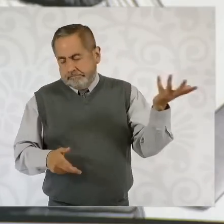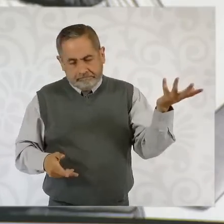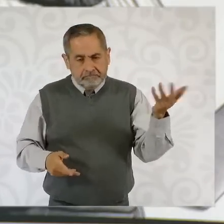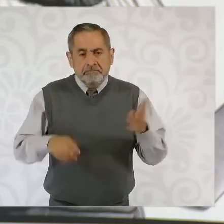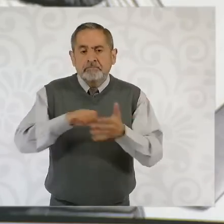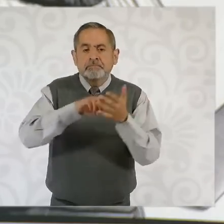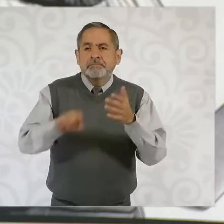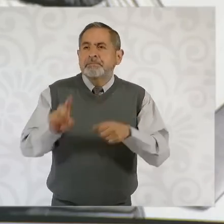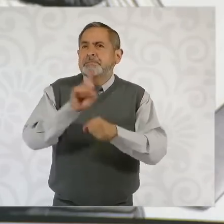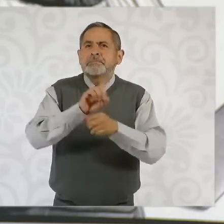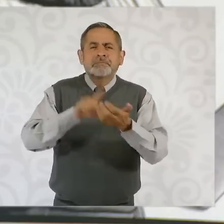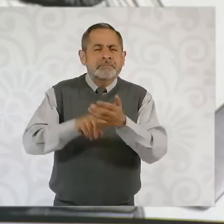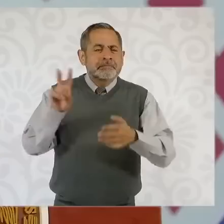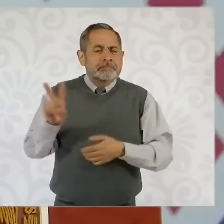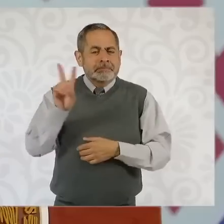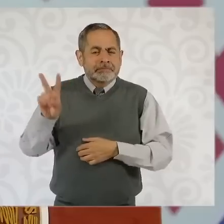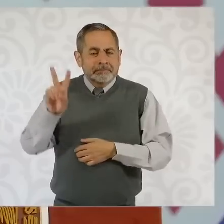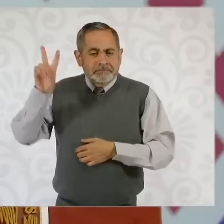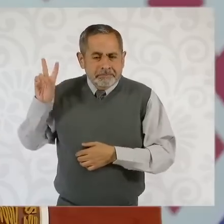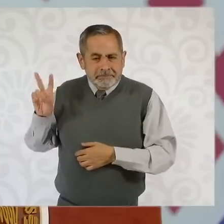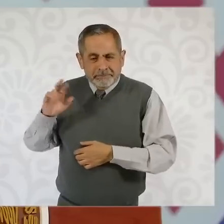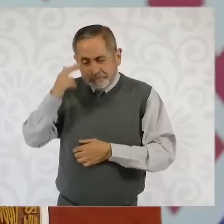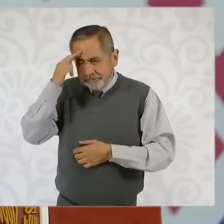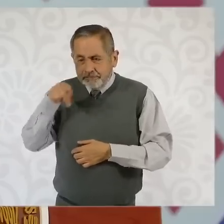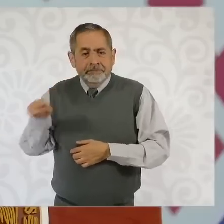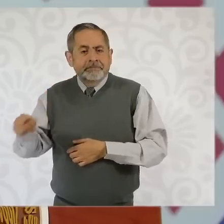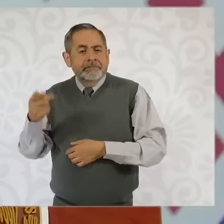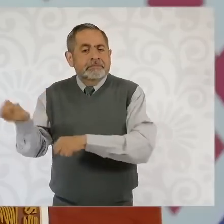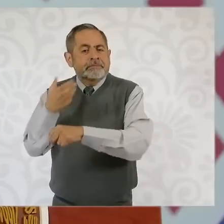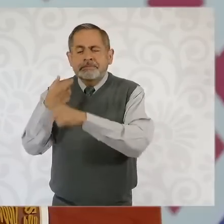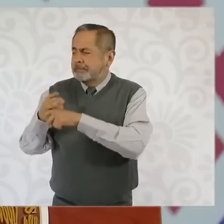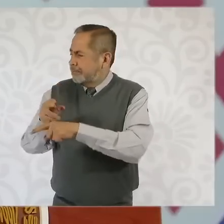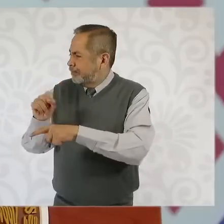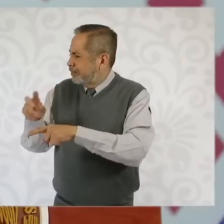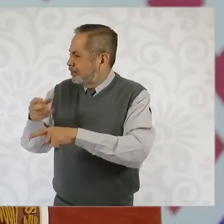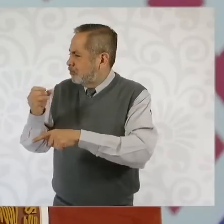viernes Cuándo fue que fueron a Sinaloa el secretario de cedena y Omar el viernes creo